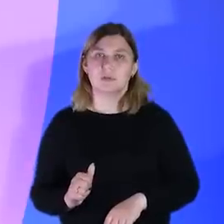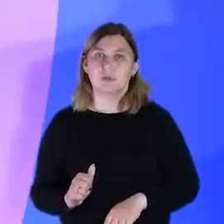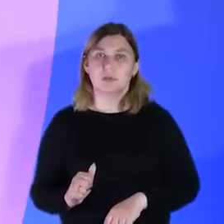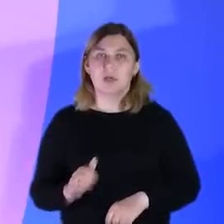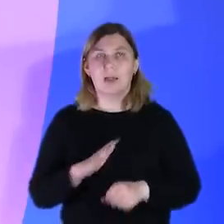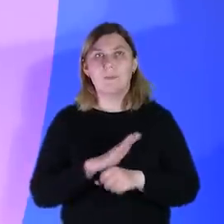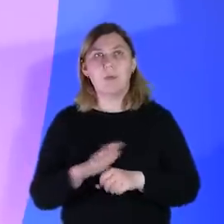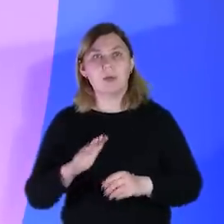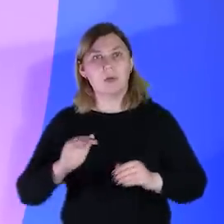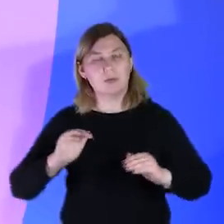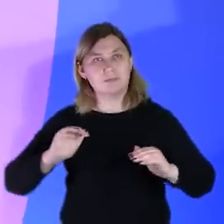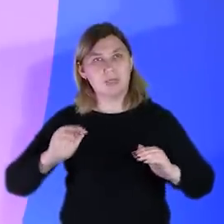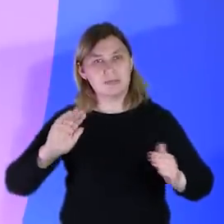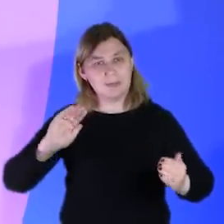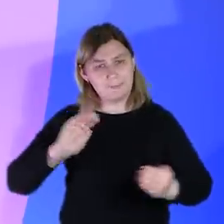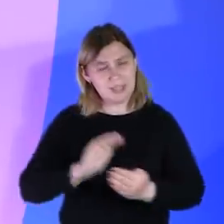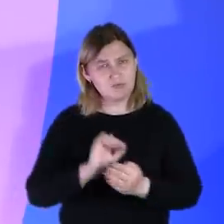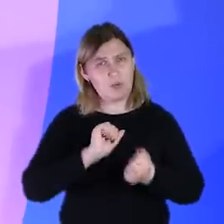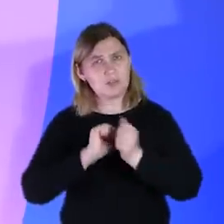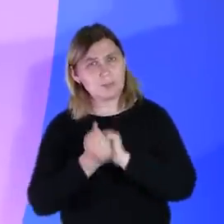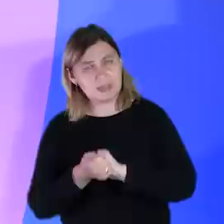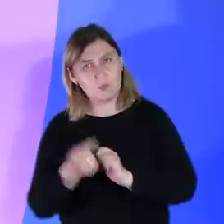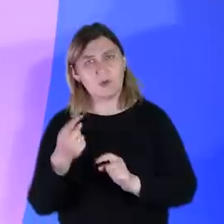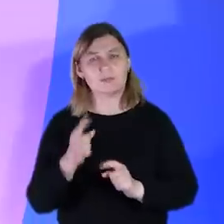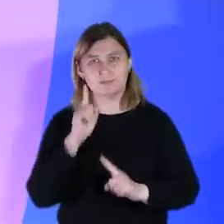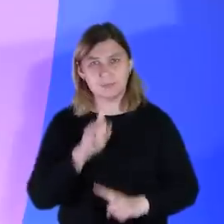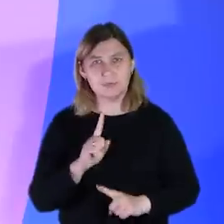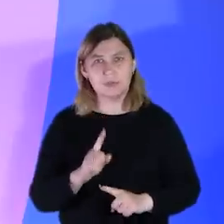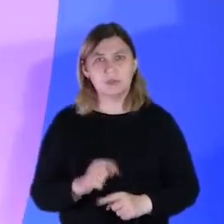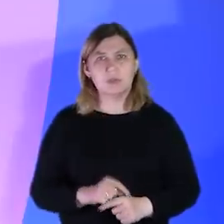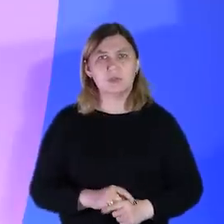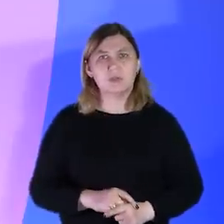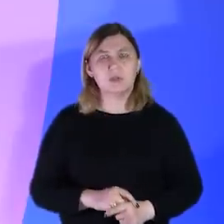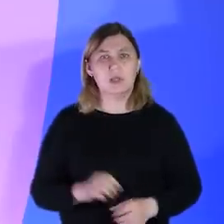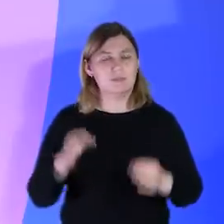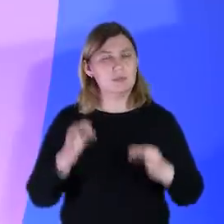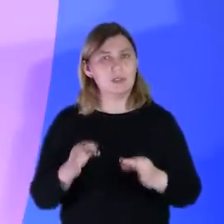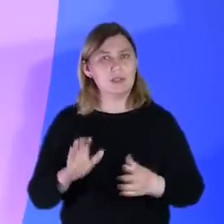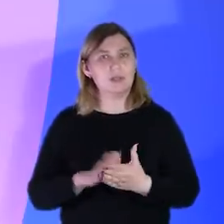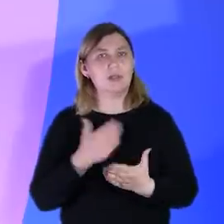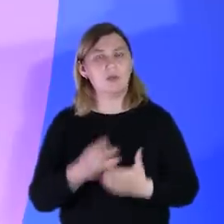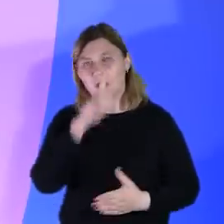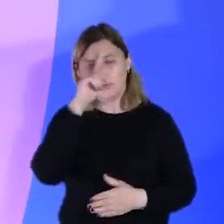pewne rzeczy spłaciło albo zmieniło tak naprawdę. I w chwili obecnej np. ludzie uważają,